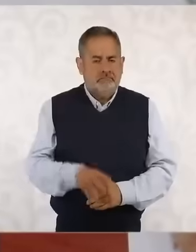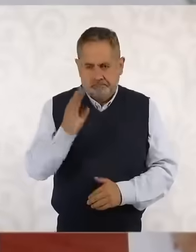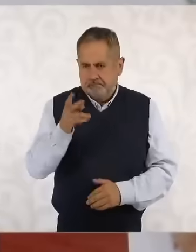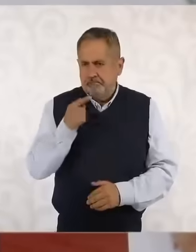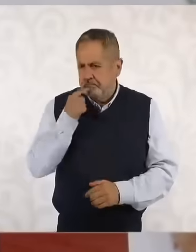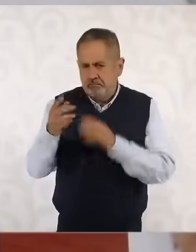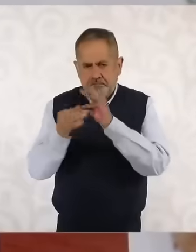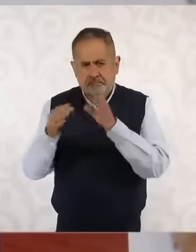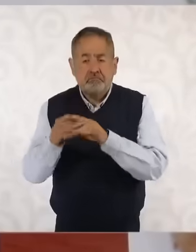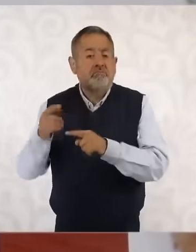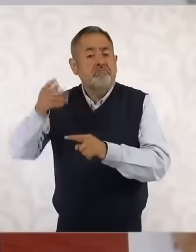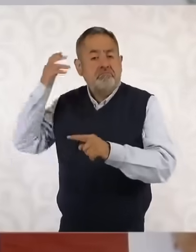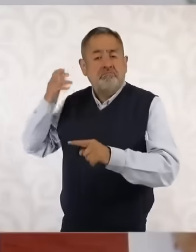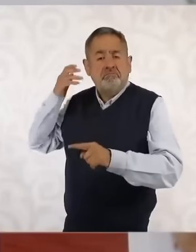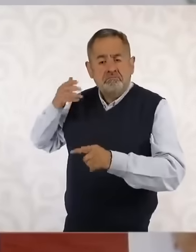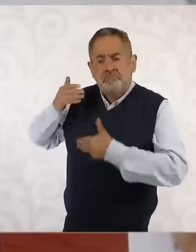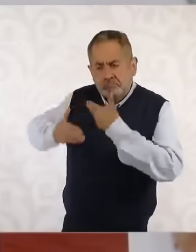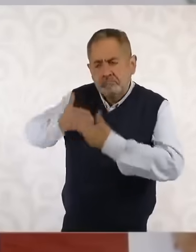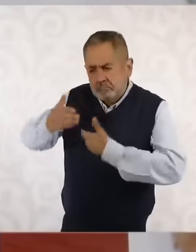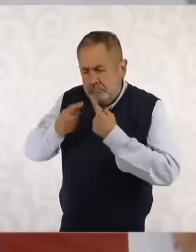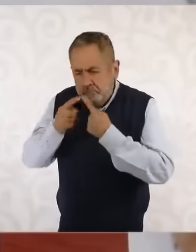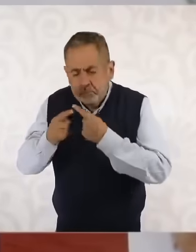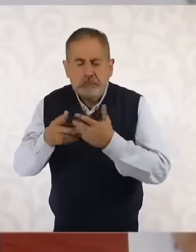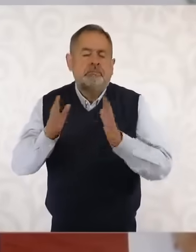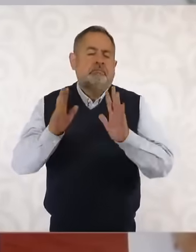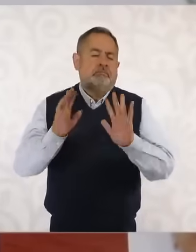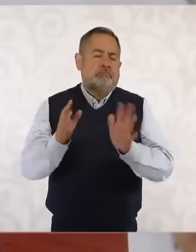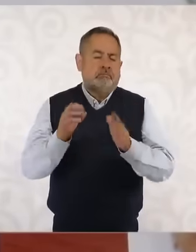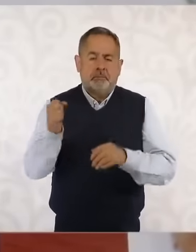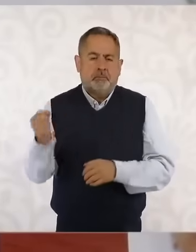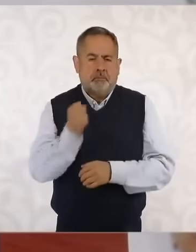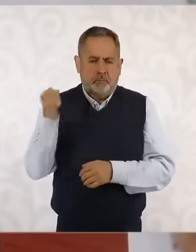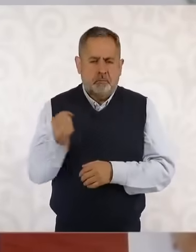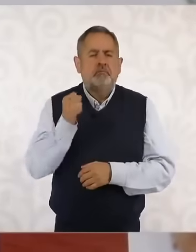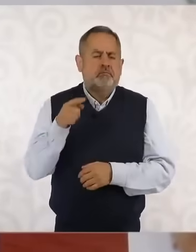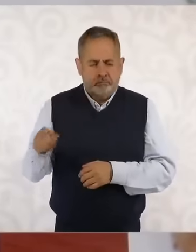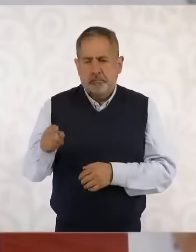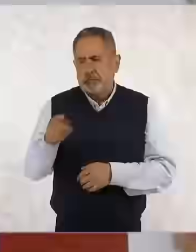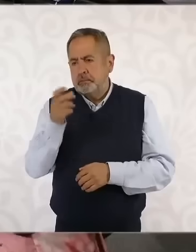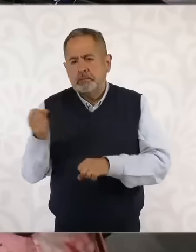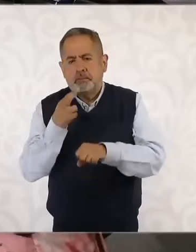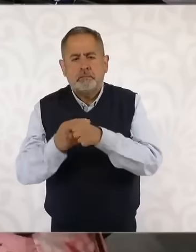Eso ya venía trabajando. Entonces, afortunadamente pues se les atendió en gobernación, pero esos dos